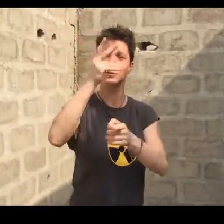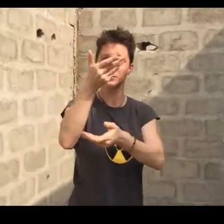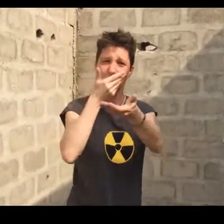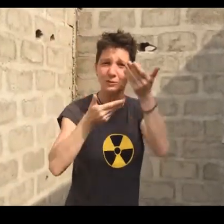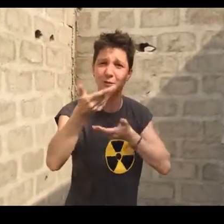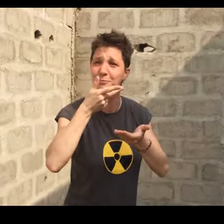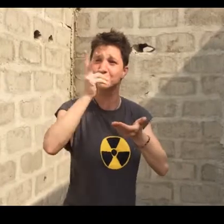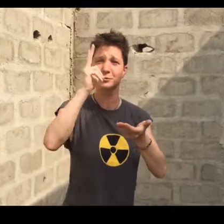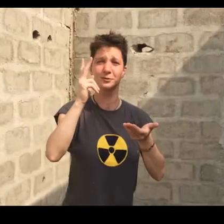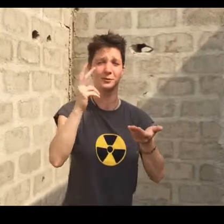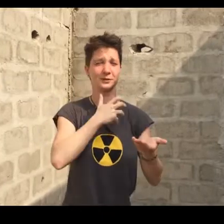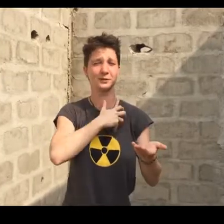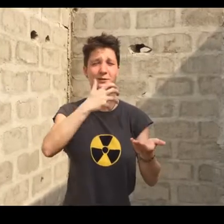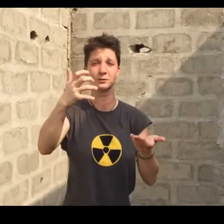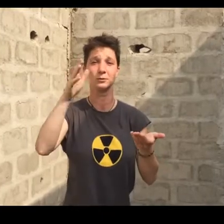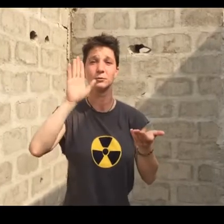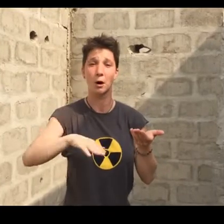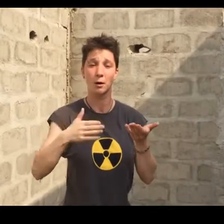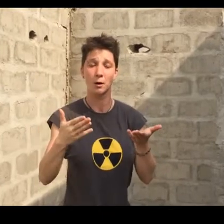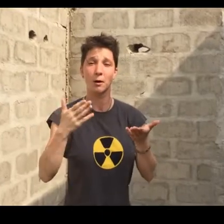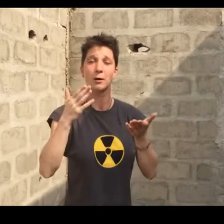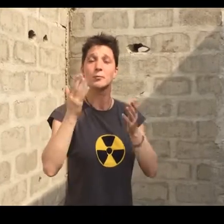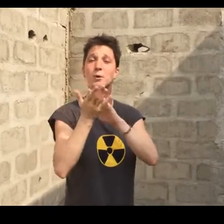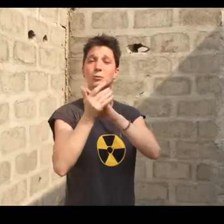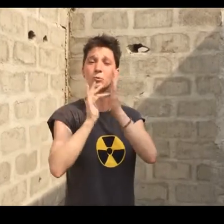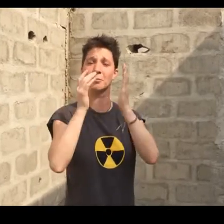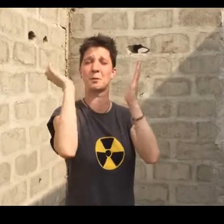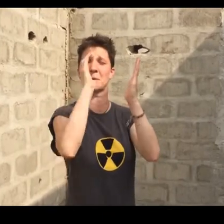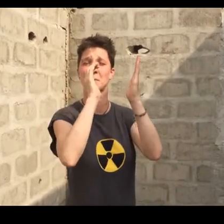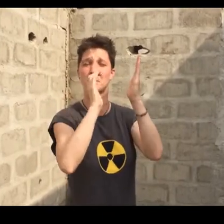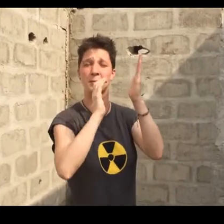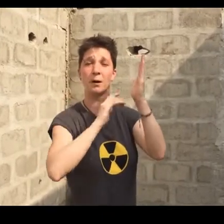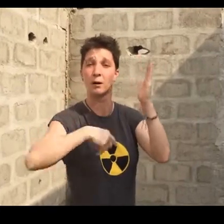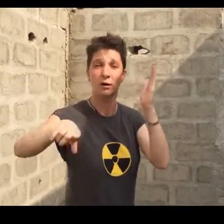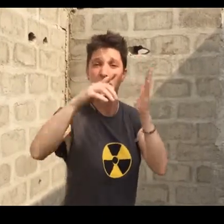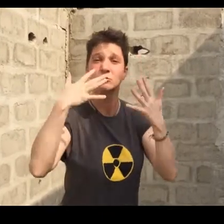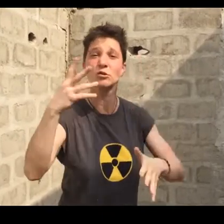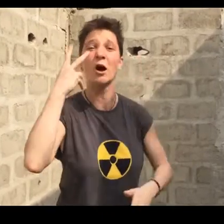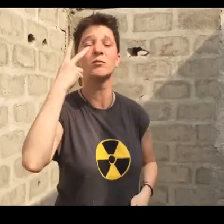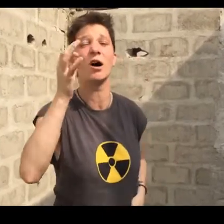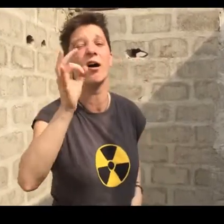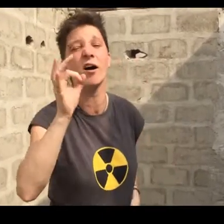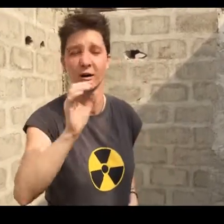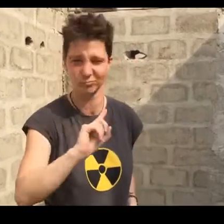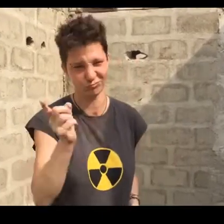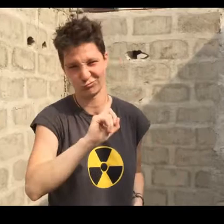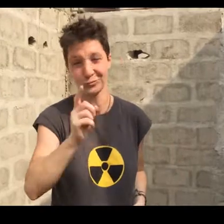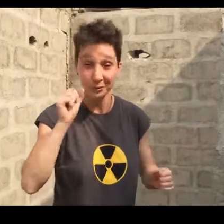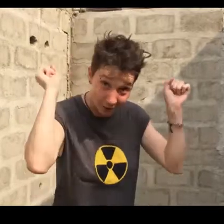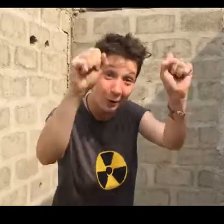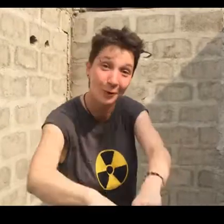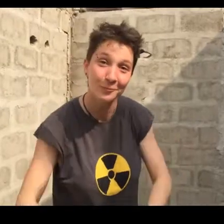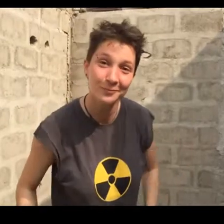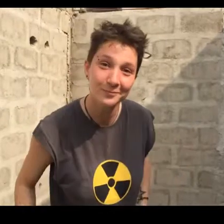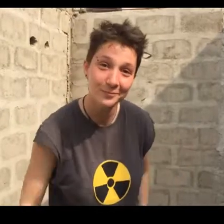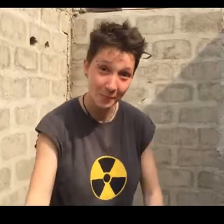Comme ça ,il y aura davantage de questions et d'échanges enrichissantes. Que si nous mettions, par exemple, tous nos photos dans le blog, vous les aurez déjà vu. Pas questions! D'accord ?